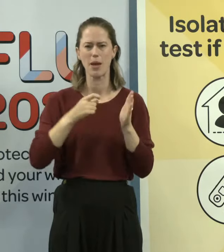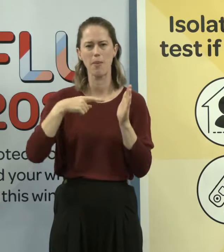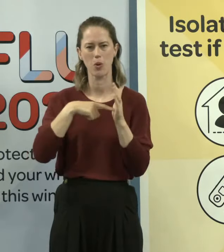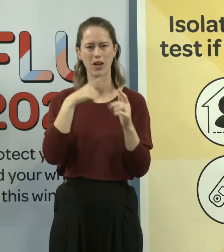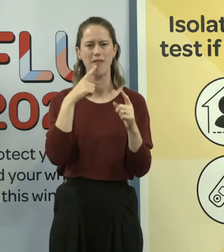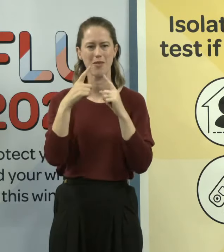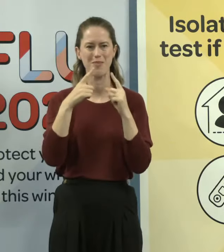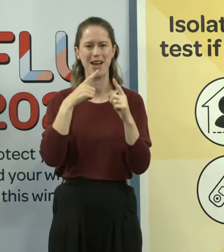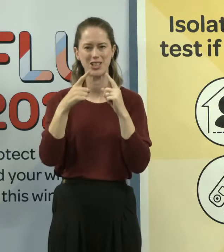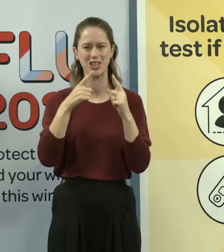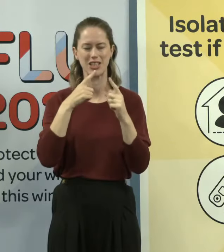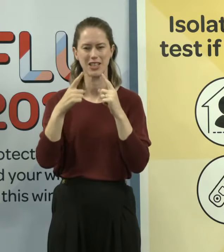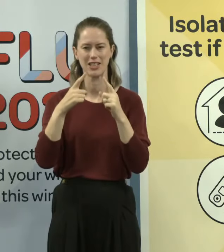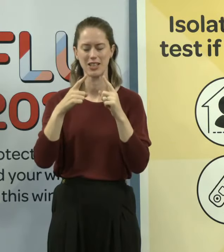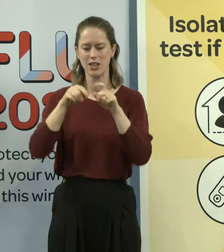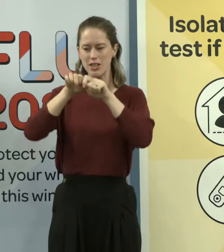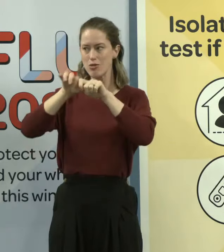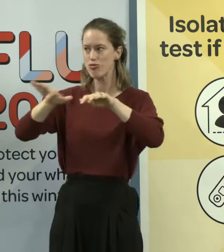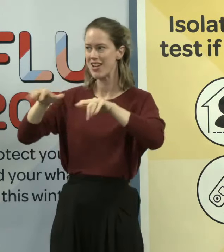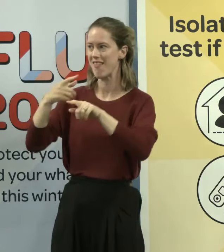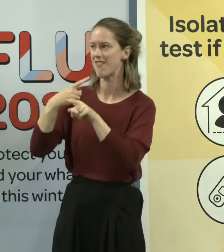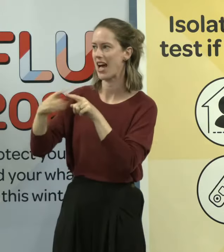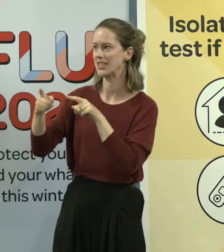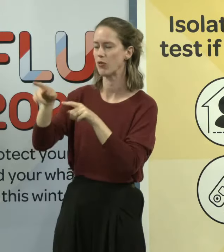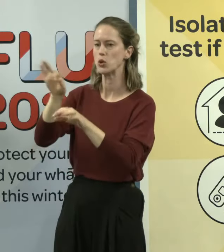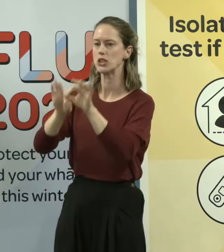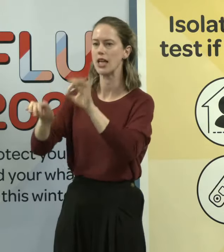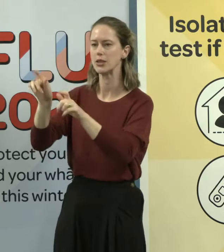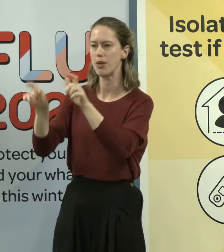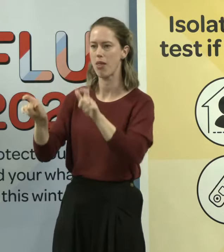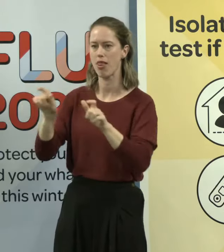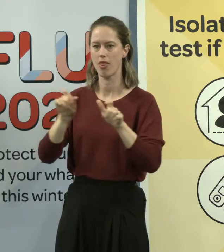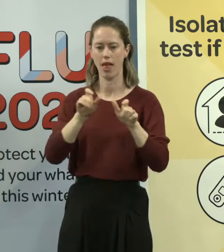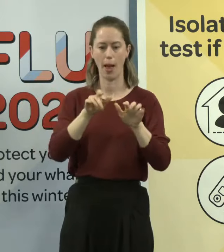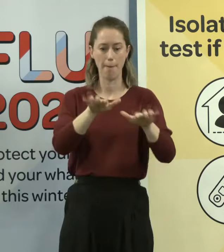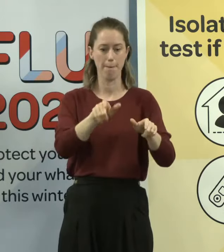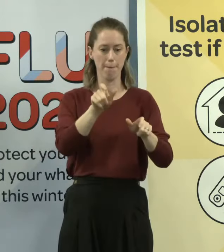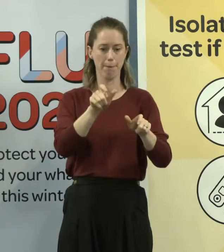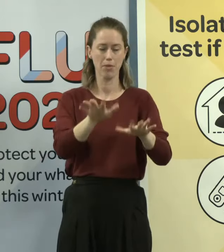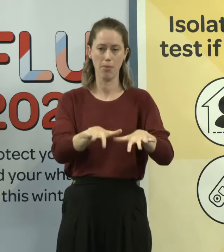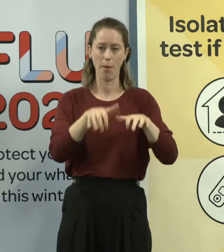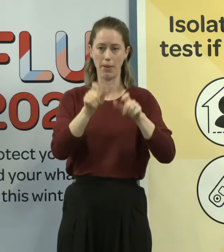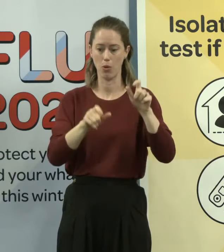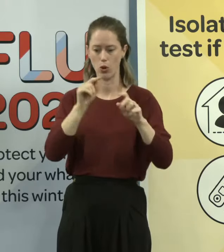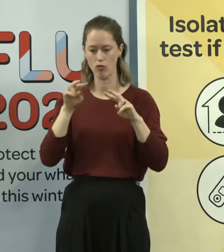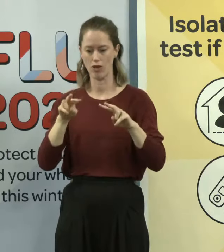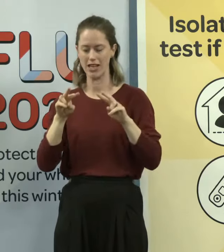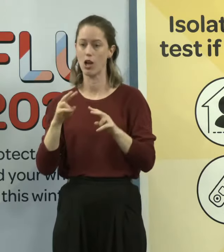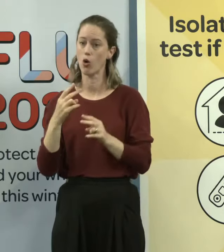matou i etahi atu pepa ipurangi kei te whakaputahia me te